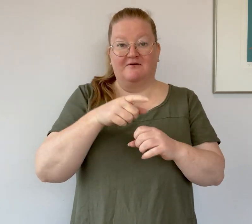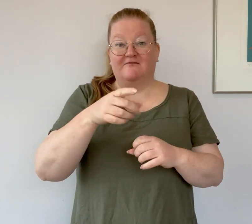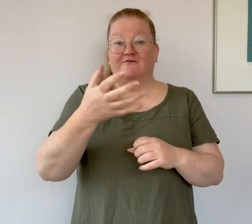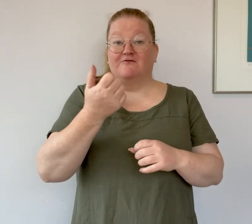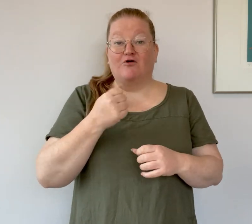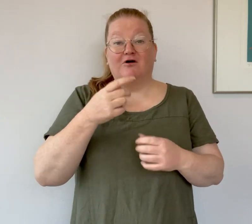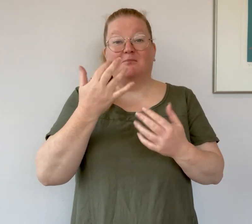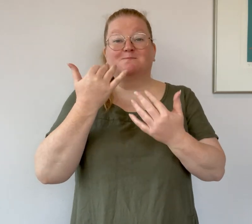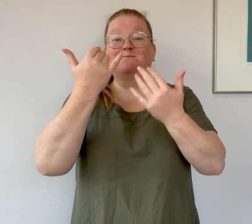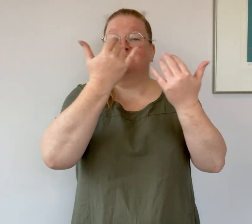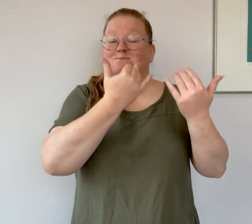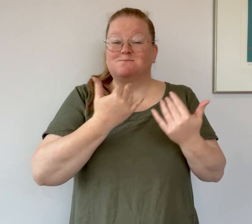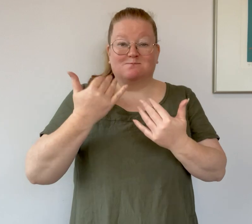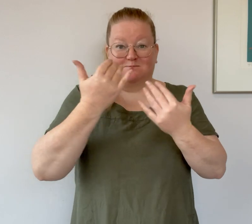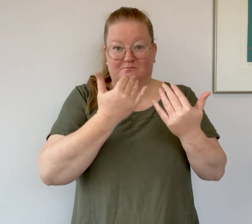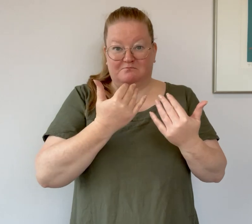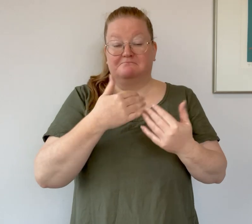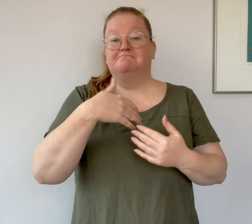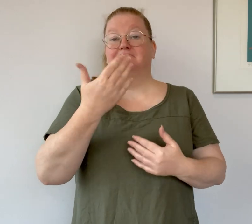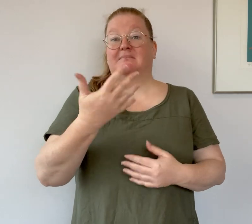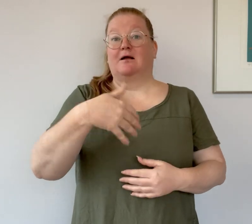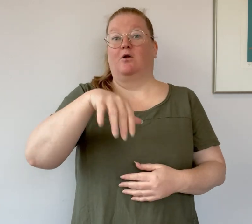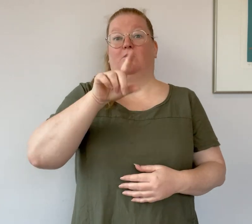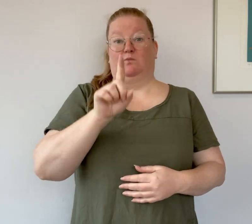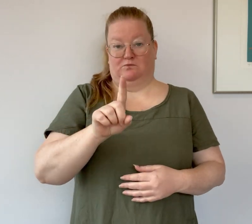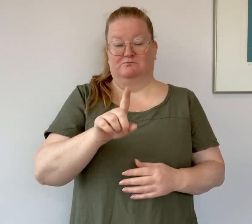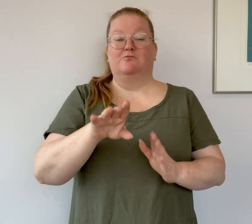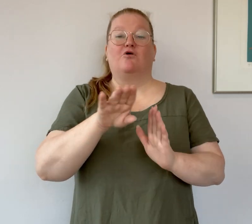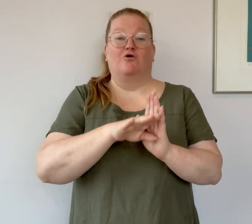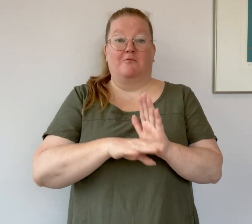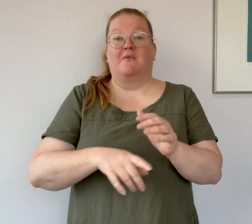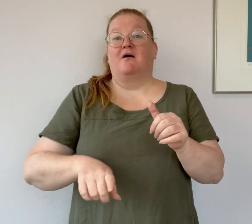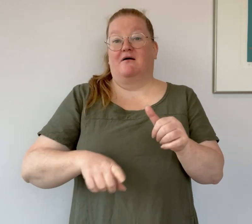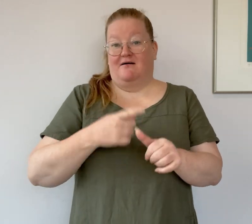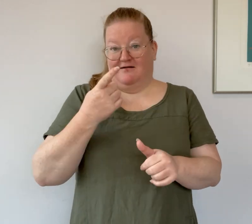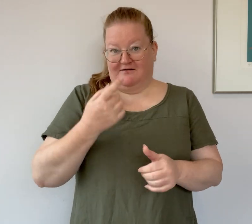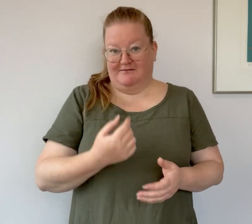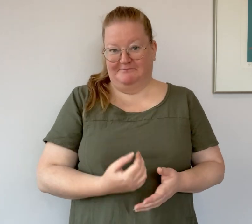Ehdit silloin vaihtaa kuulumisia ennen ohjelman alkamista klo 13.00.